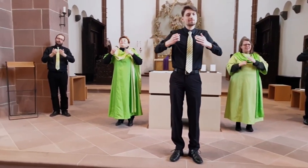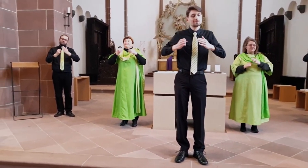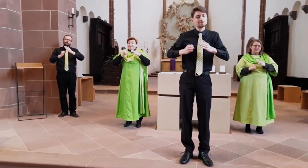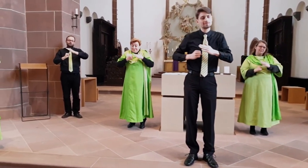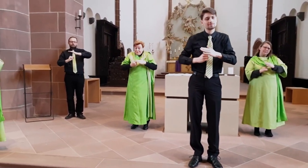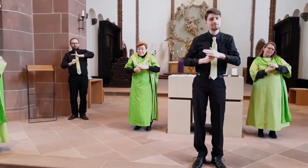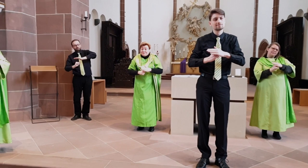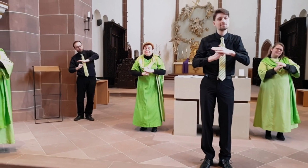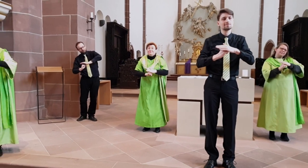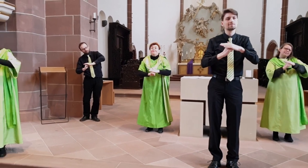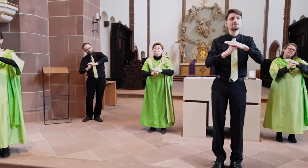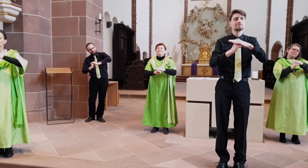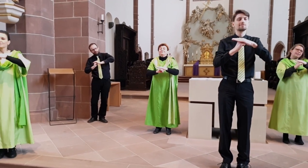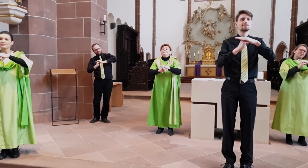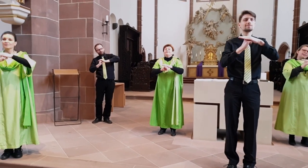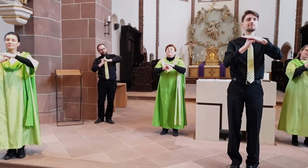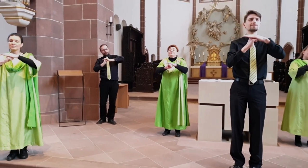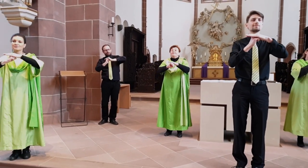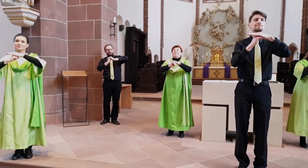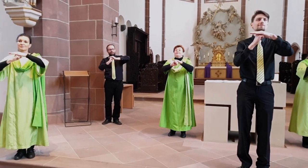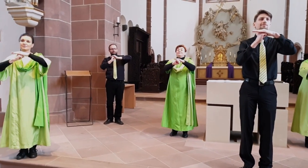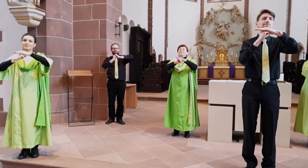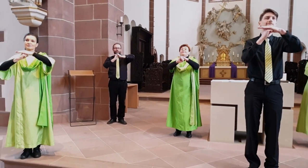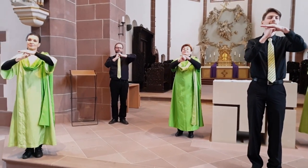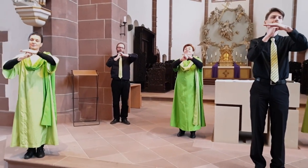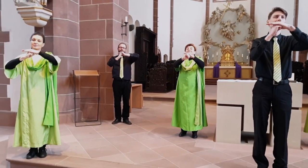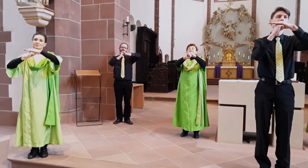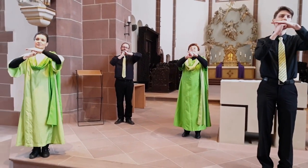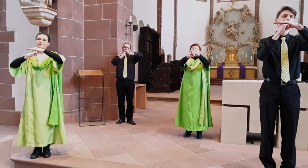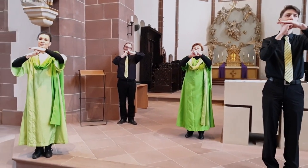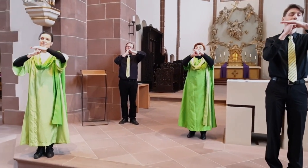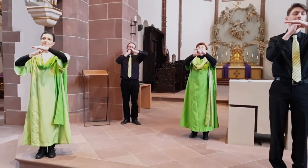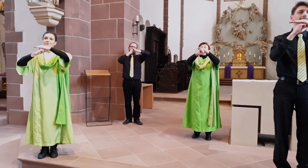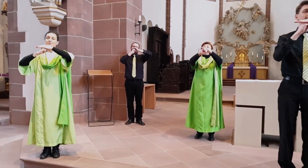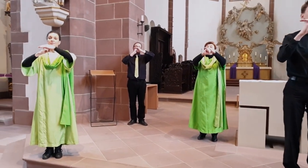und was dich trägt.